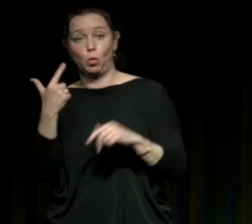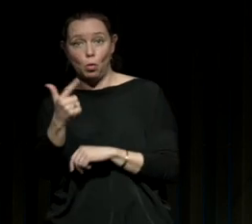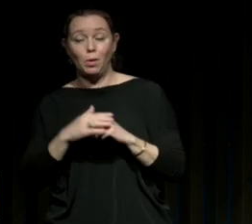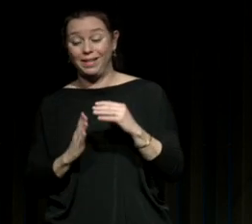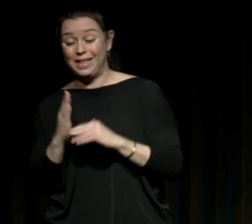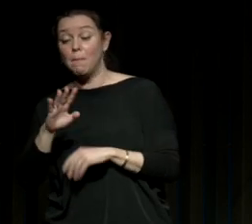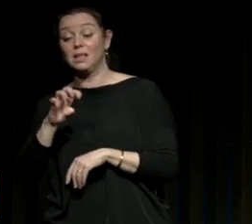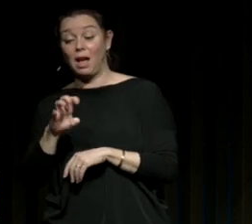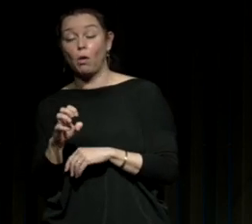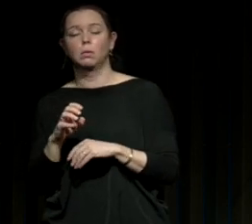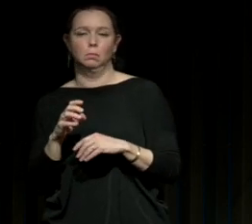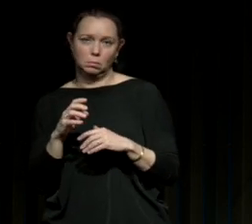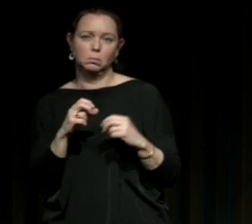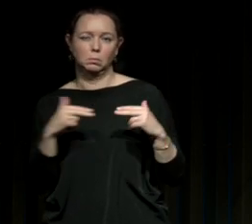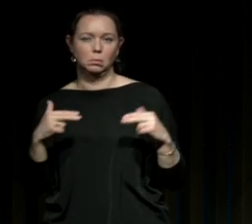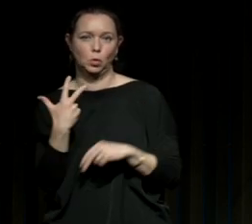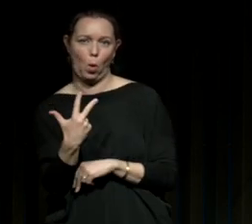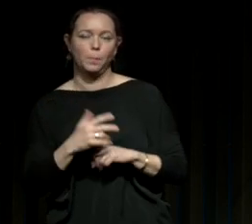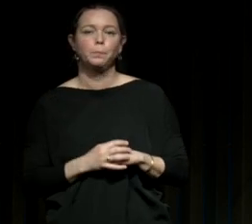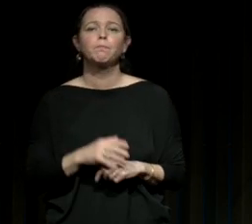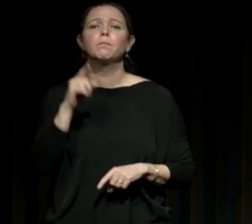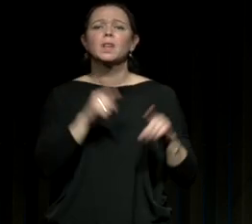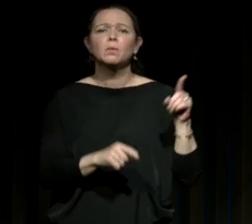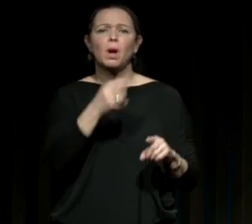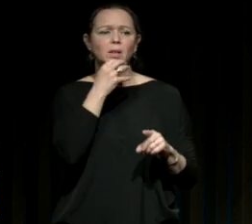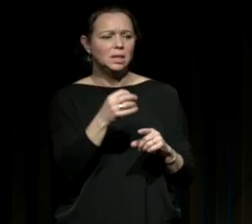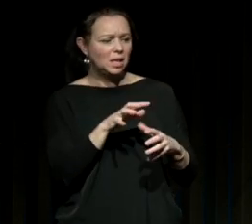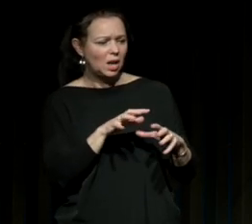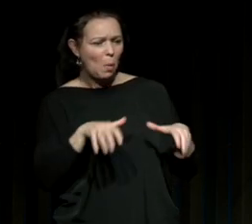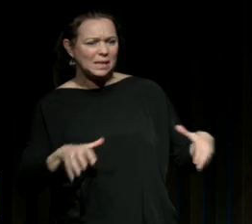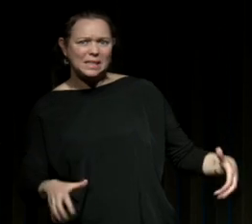pour le grade 3 on parle parfois d'obésité morbide moi c'est un terme que je n'aime pas trop utiliser